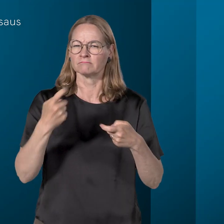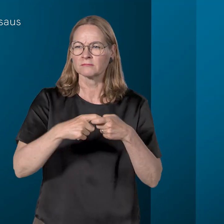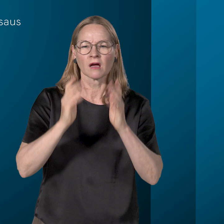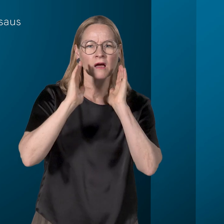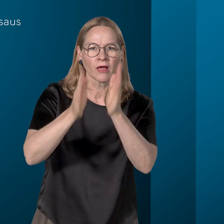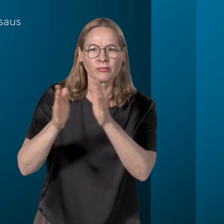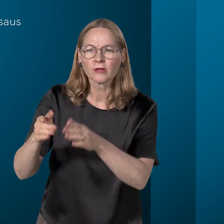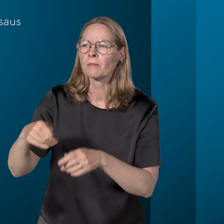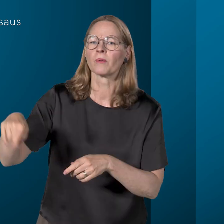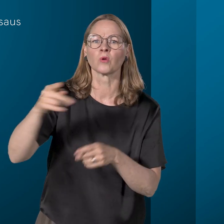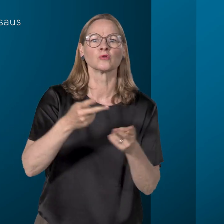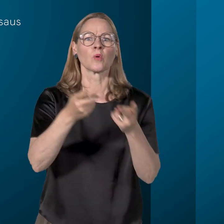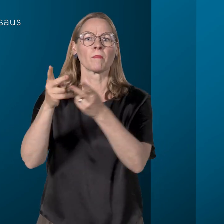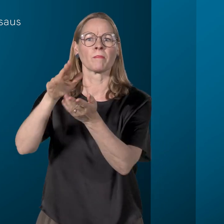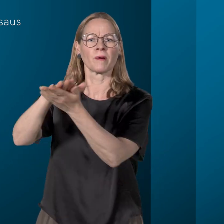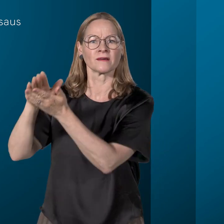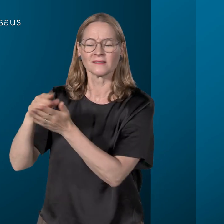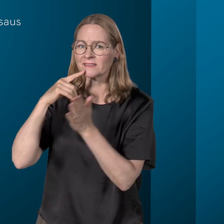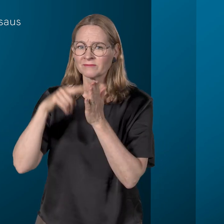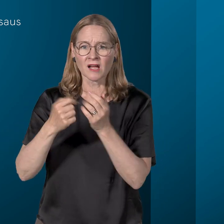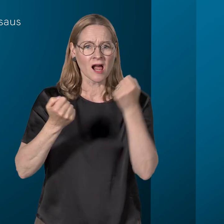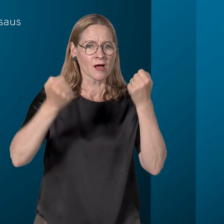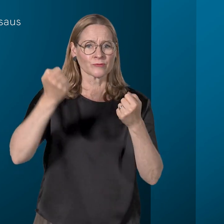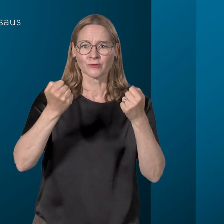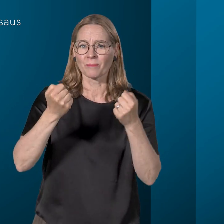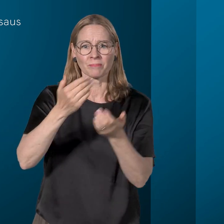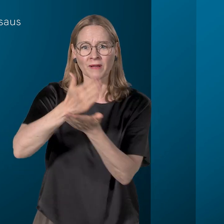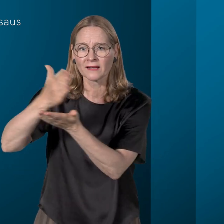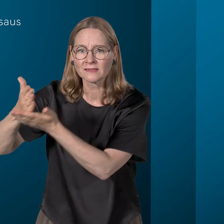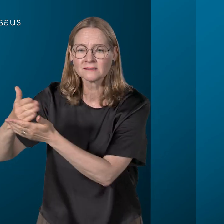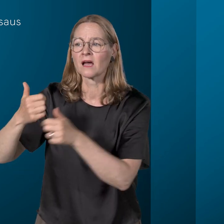kaduilla ja muilla julkisilla paikoilla, kuten markettien parkkipaikoilla -